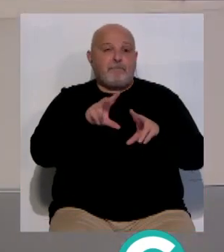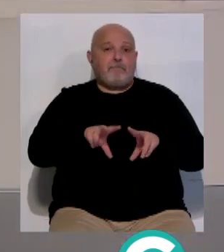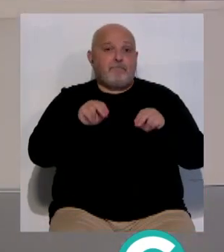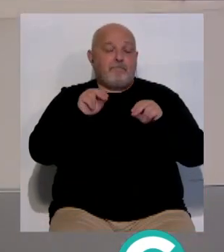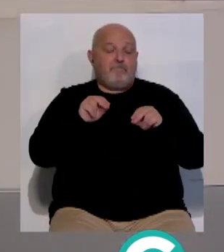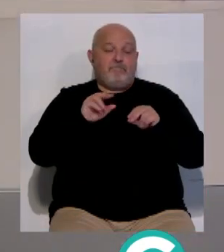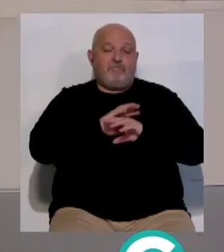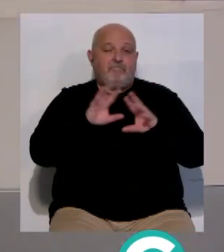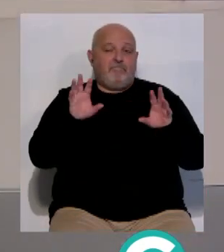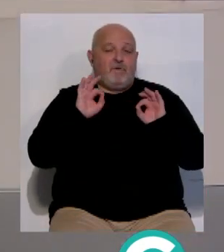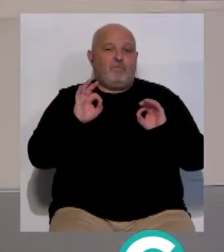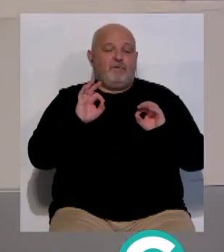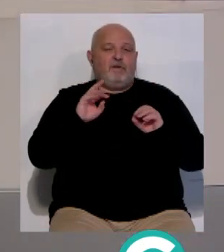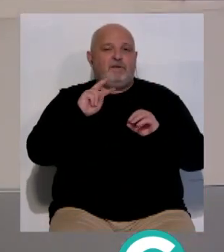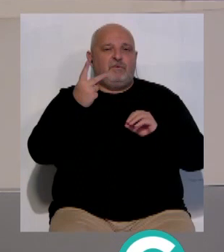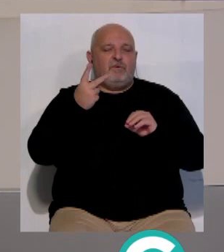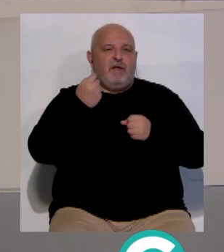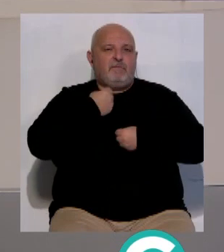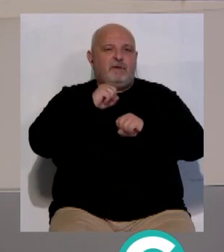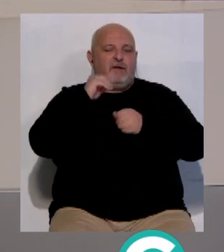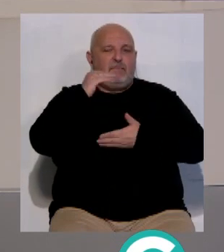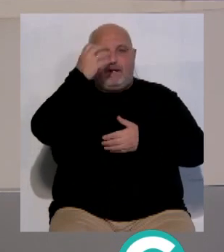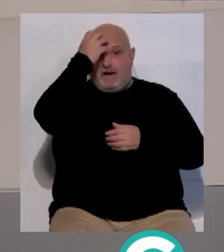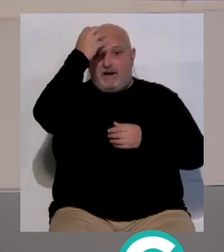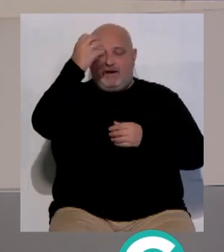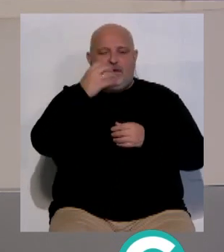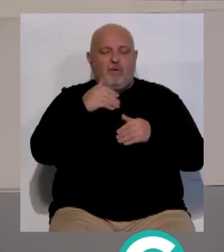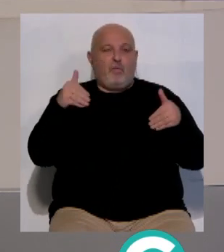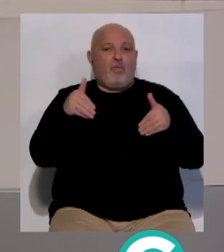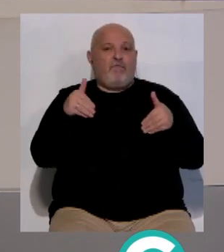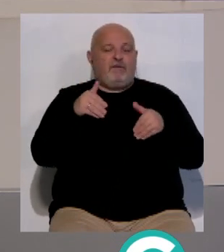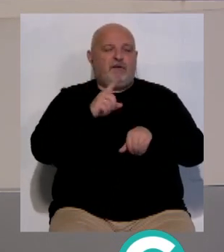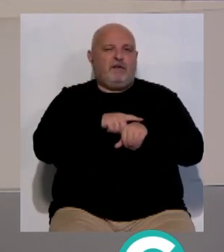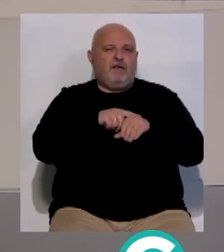tiempo a hablar de la segunda eliminatoria de Copa del Rey será el jueves a partir de las 7